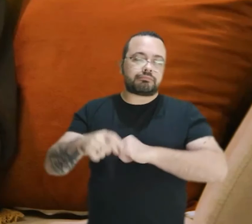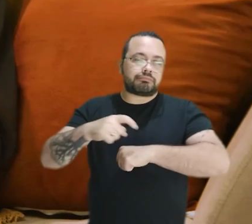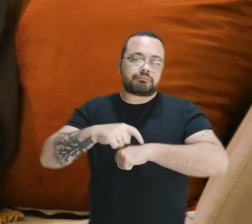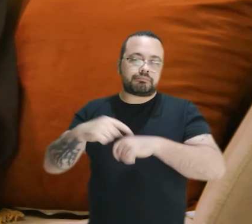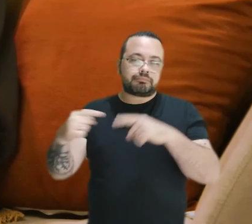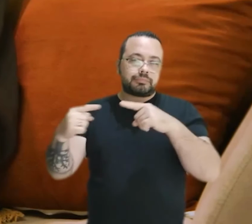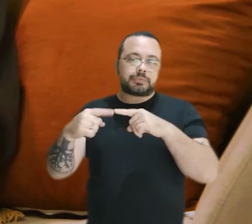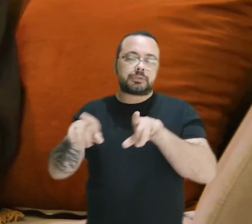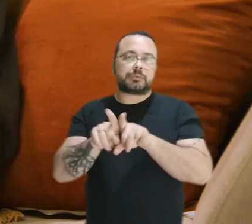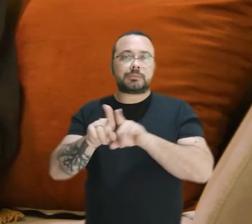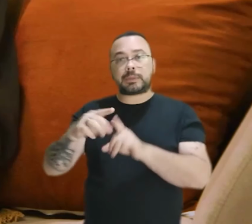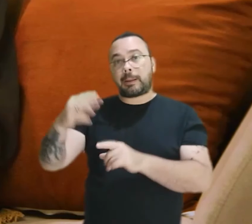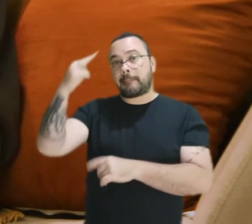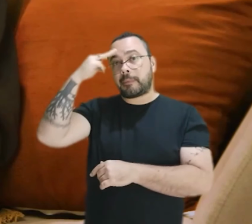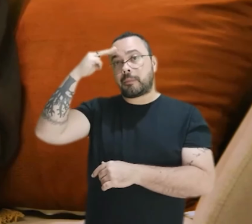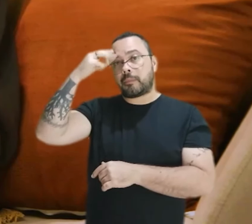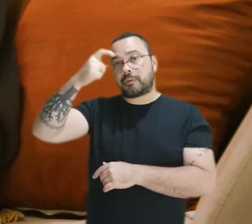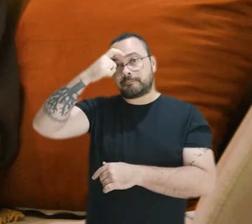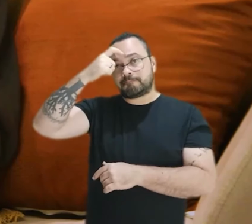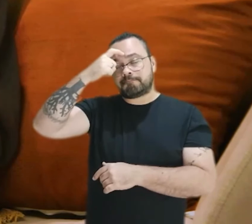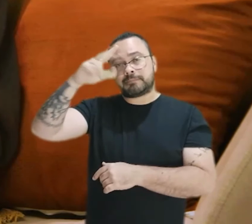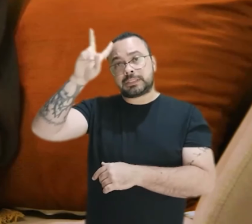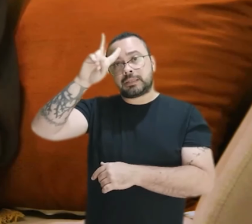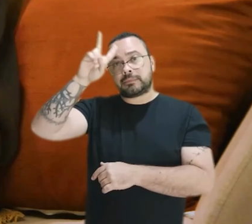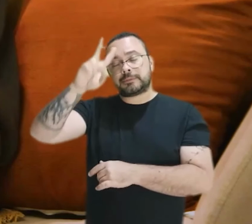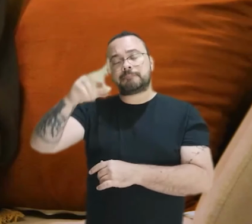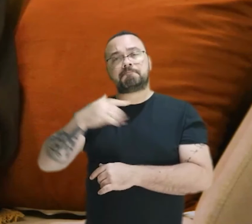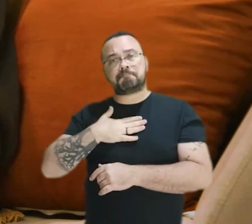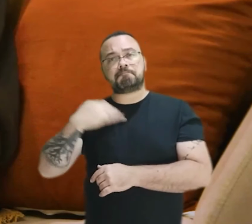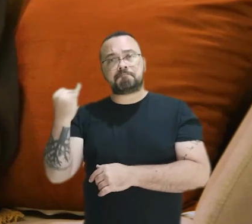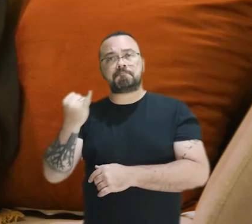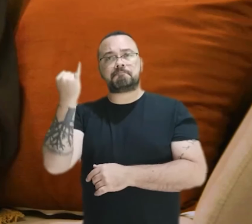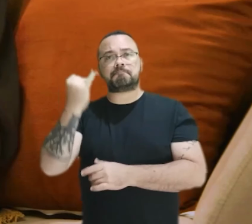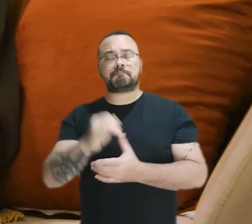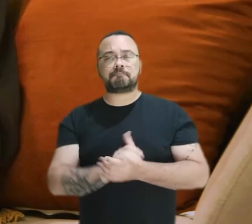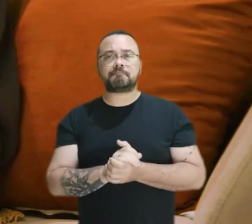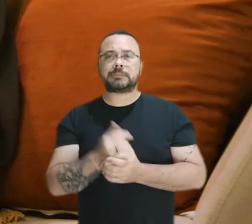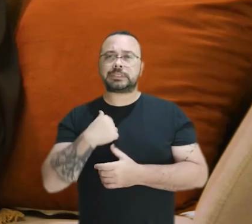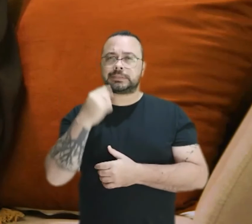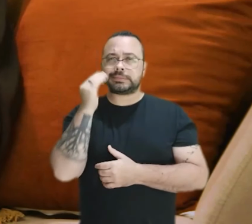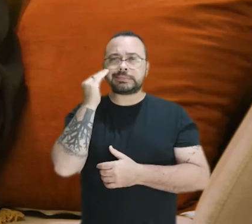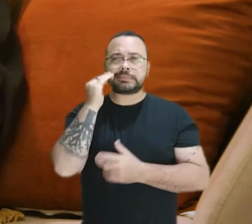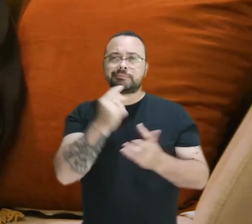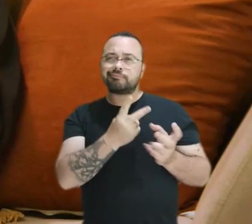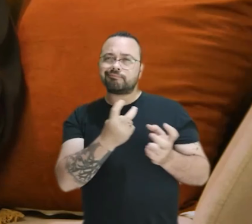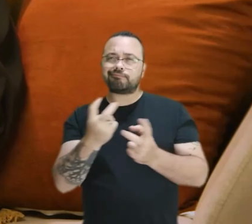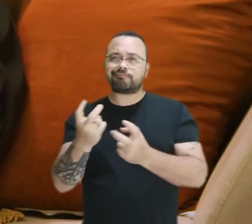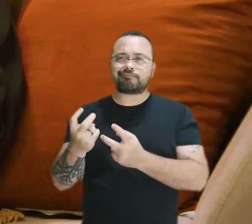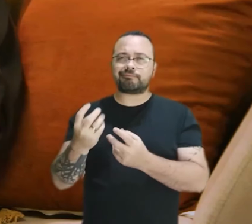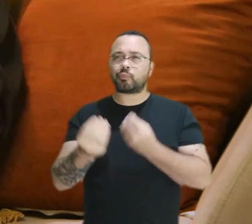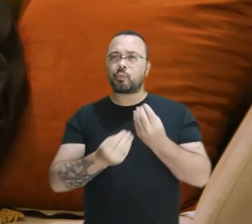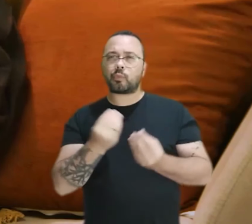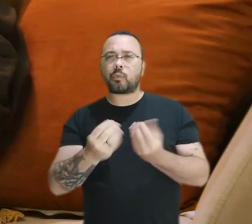a questão da memória é superimportante pra mim, então, acho que eu tento perceber como a história